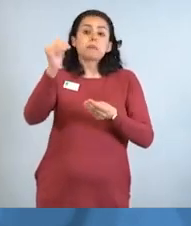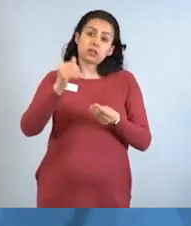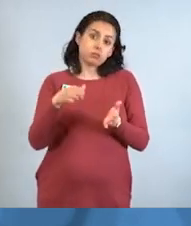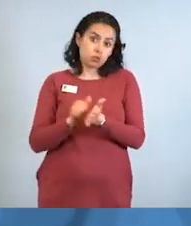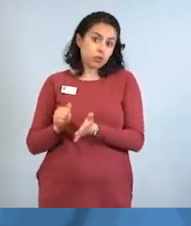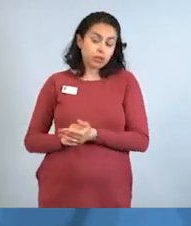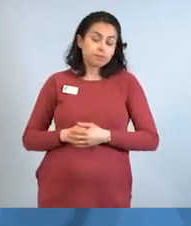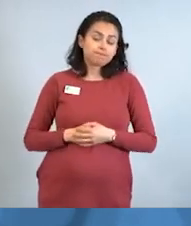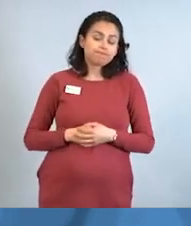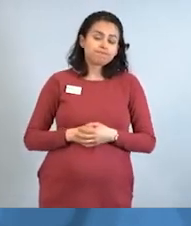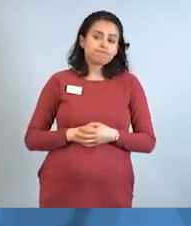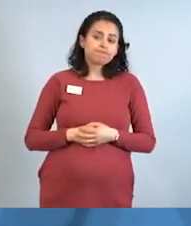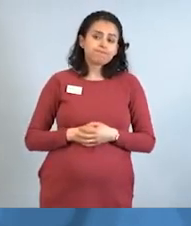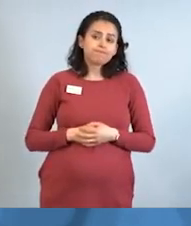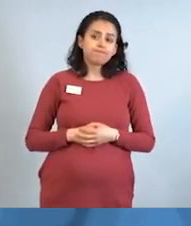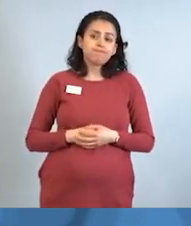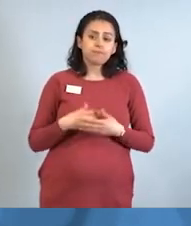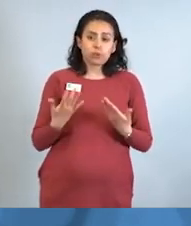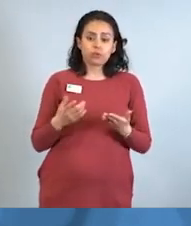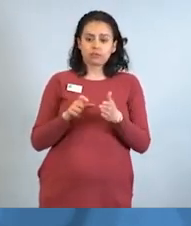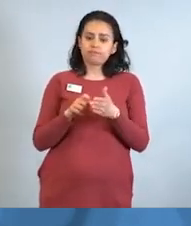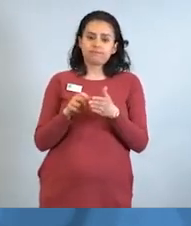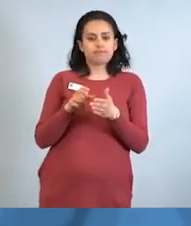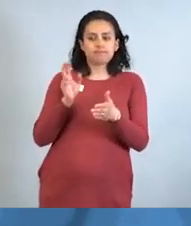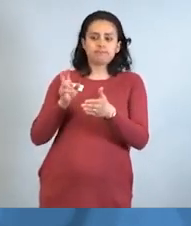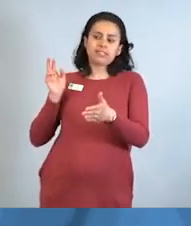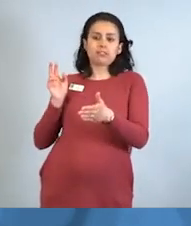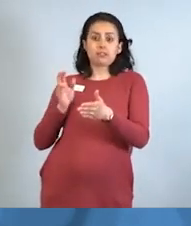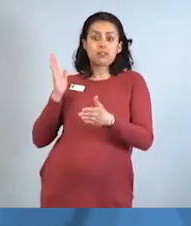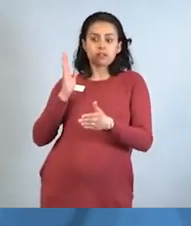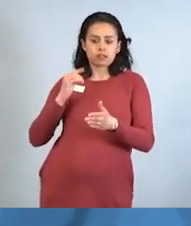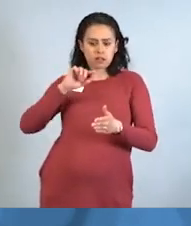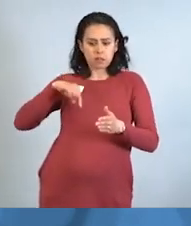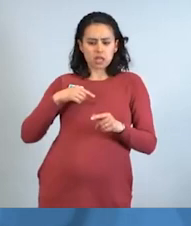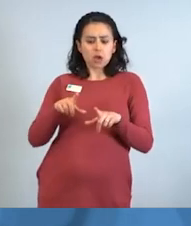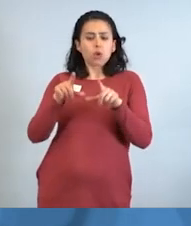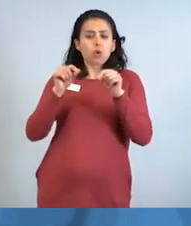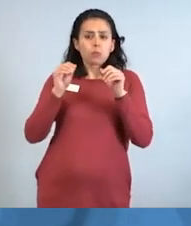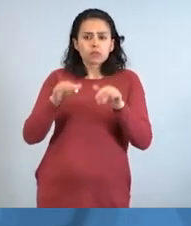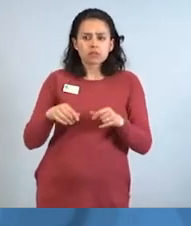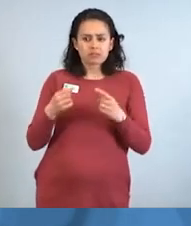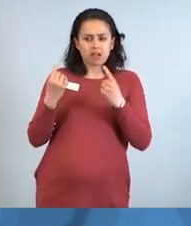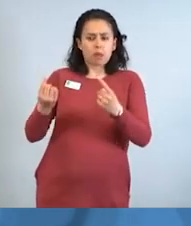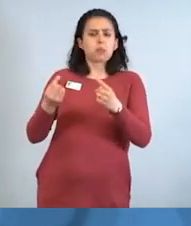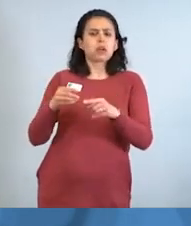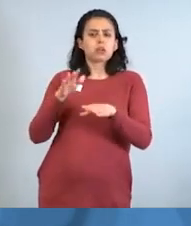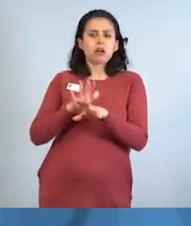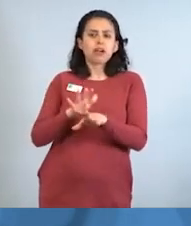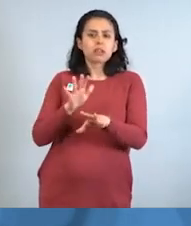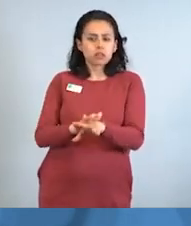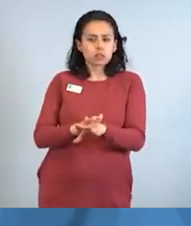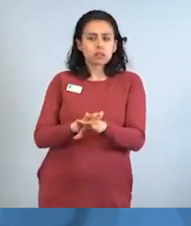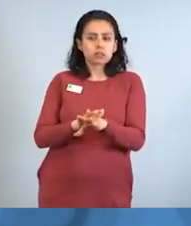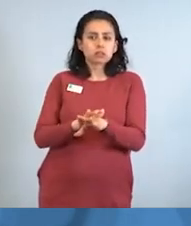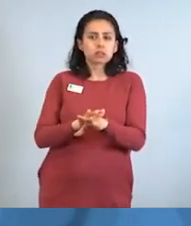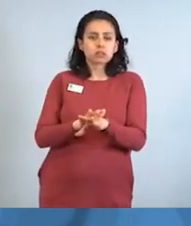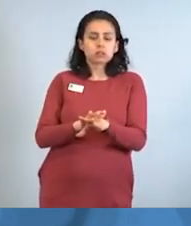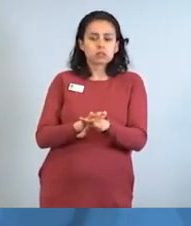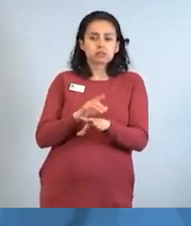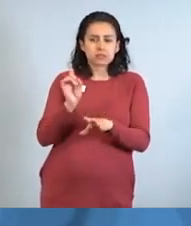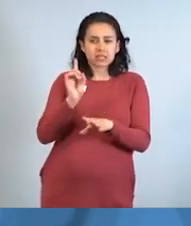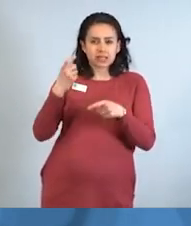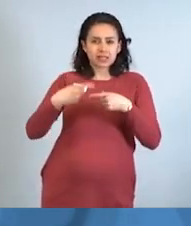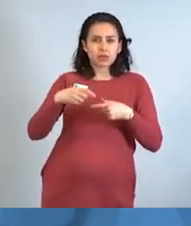Viime viikkojen aikana on herätty siihen, että harvinainen haitta, joka tähän Astra Zenecan rokotteeseen on liitetty,